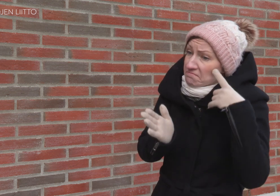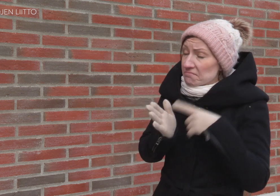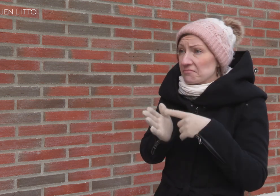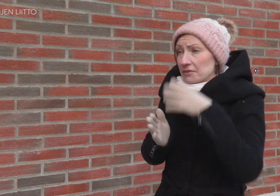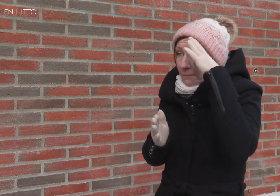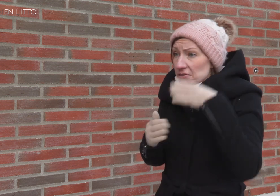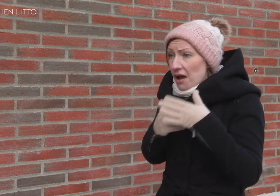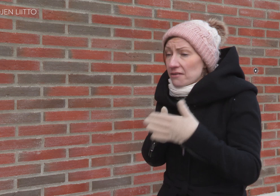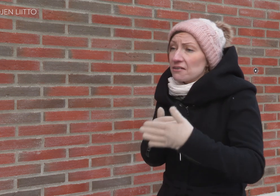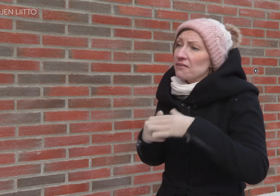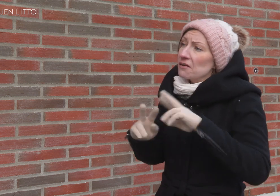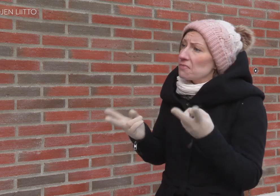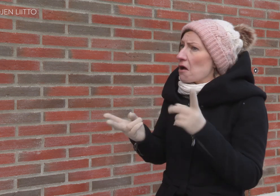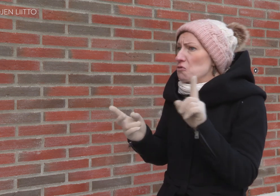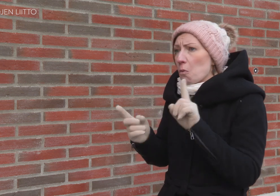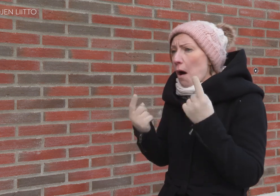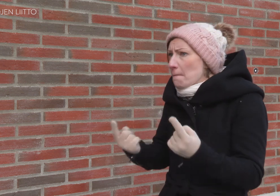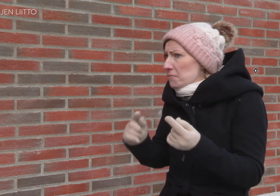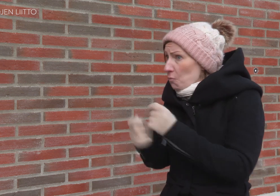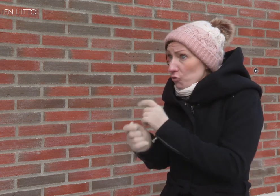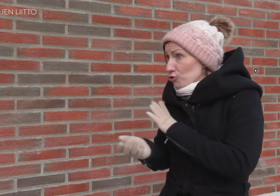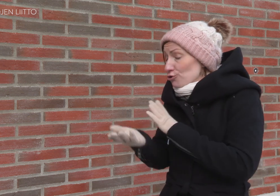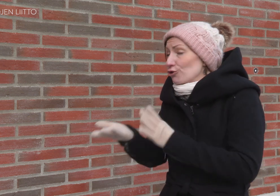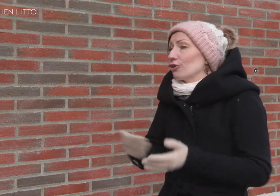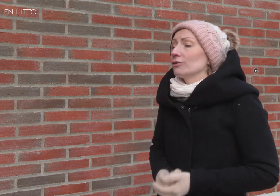Onko esimerkiksi ihmisten asenteissa tai muissa asioissa näkynyt muutosta?